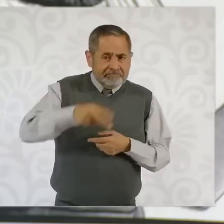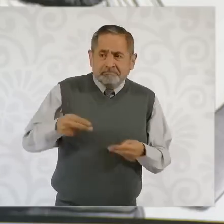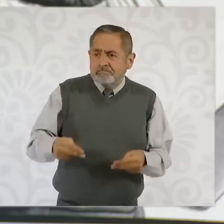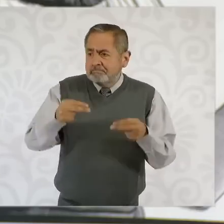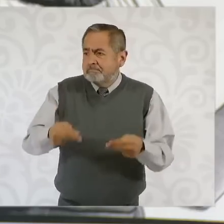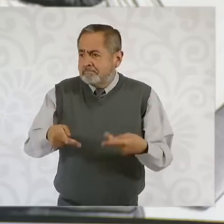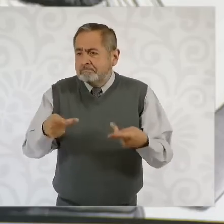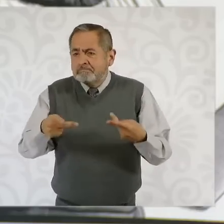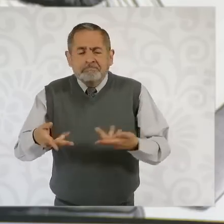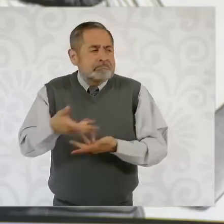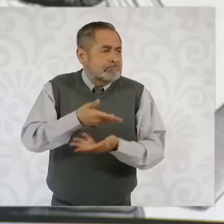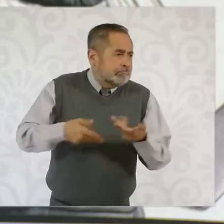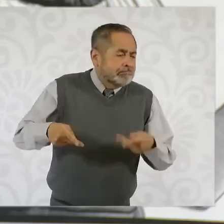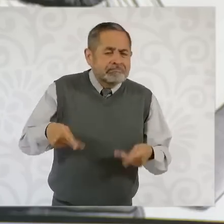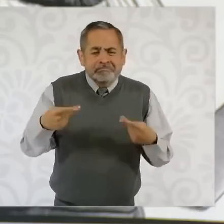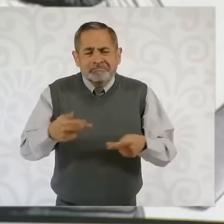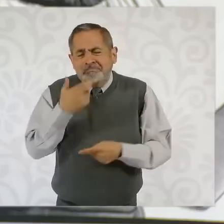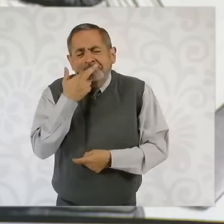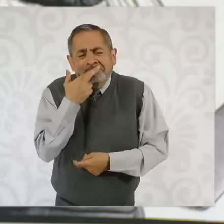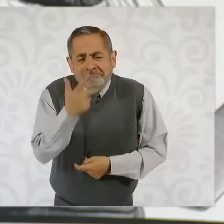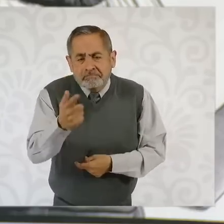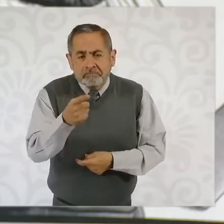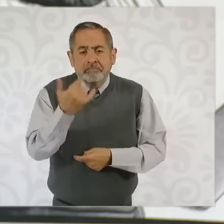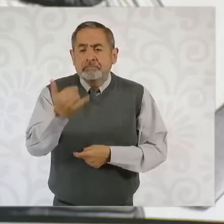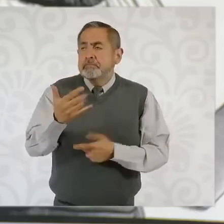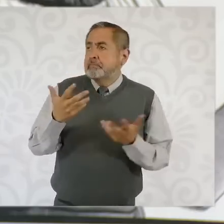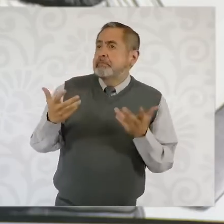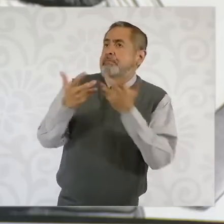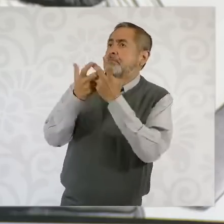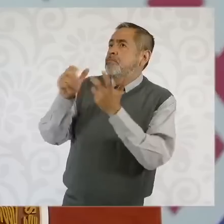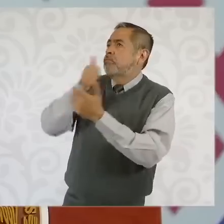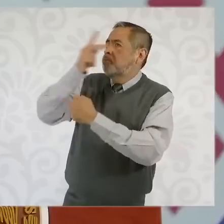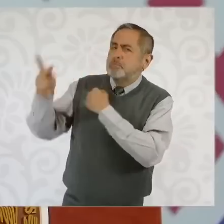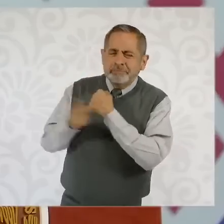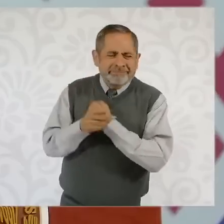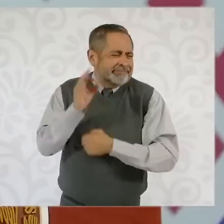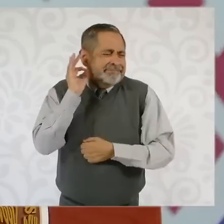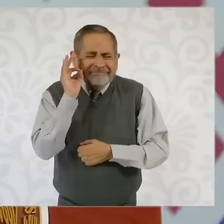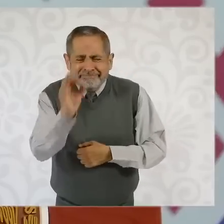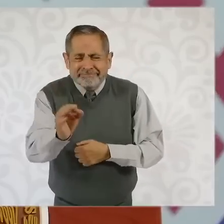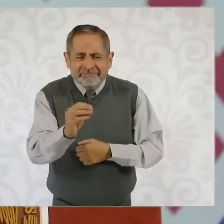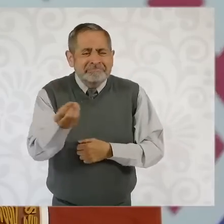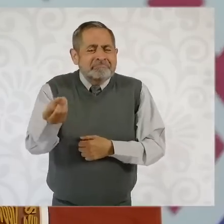por la integración económica aún con cualquier situación que se vaya a presentar Pero esperemos